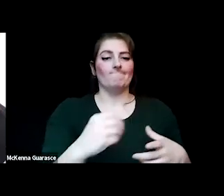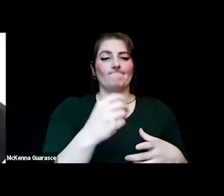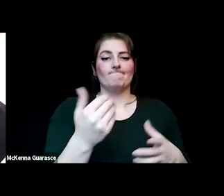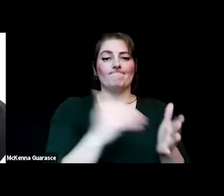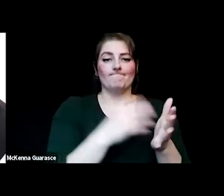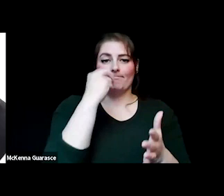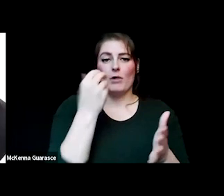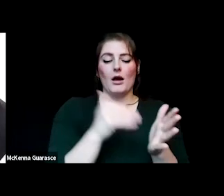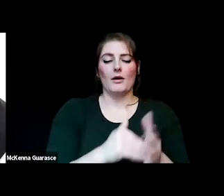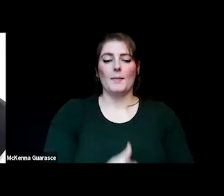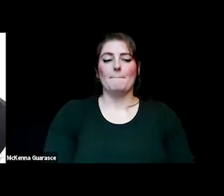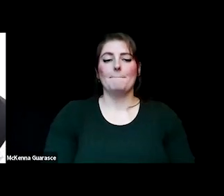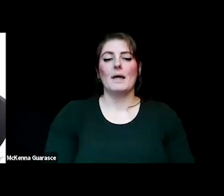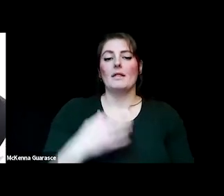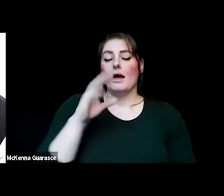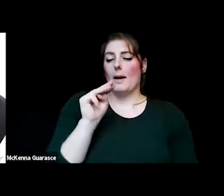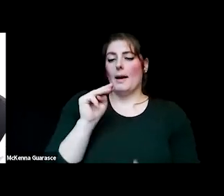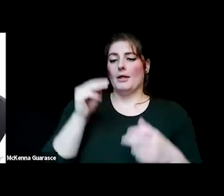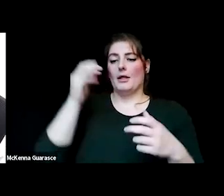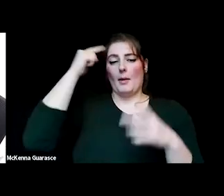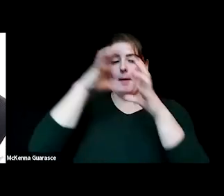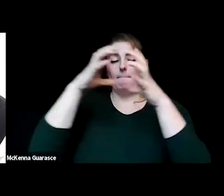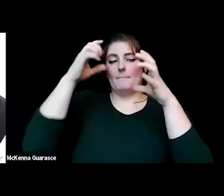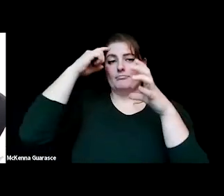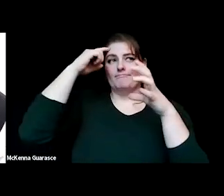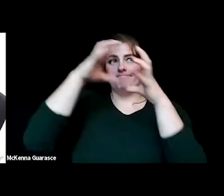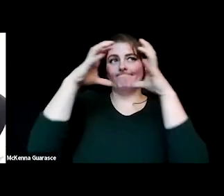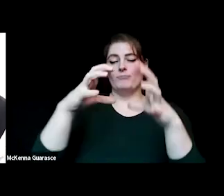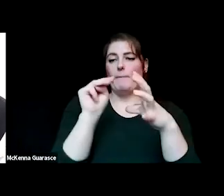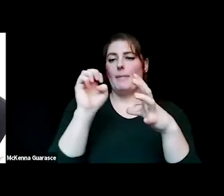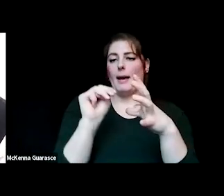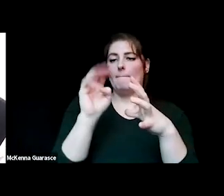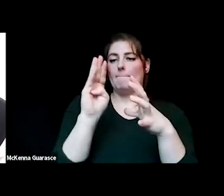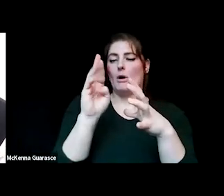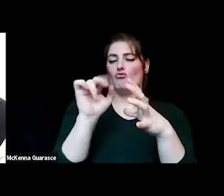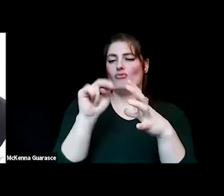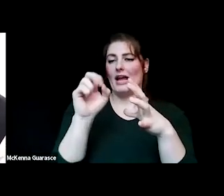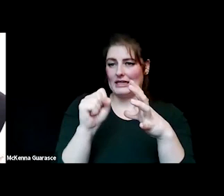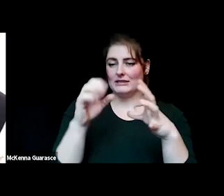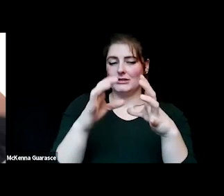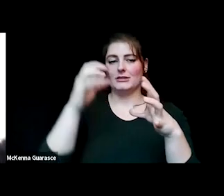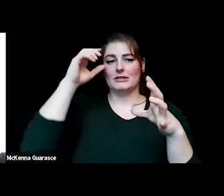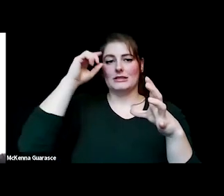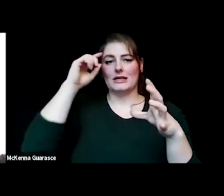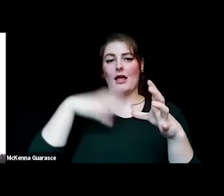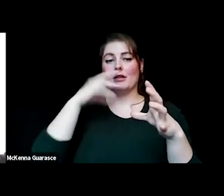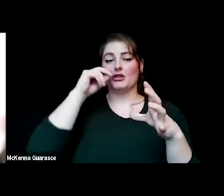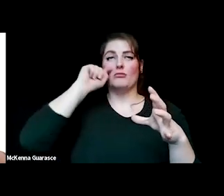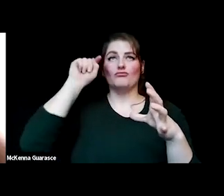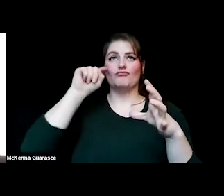es que la membrana lo va a absorber y lo va a llevar hasta los receptores y al llegar a los receptores va a expulsar el opioide.